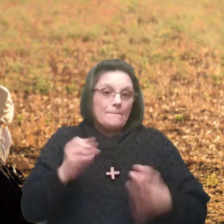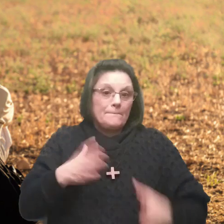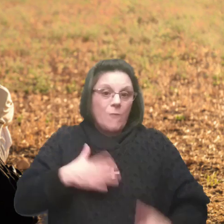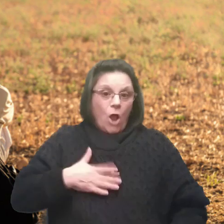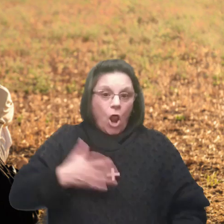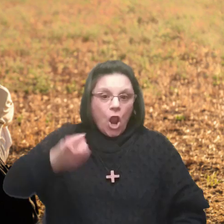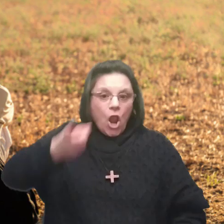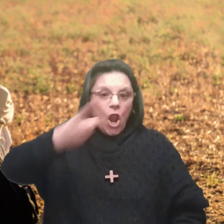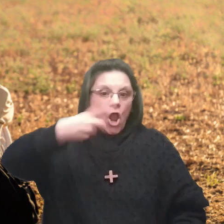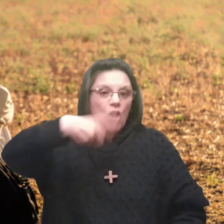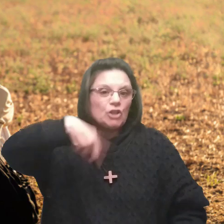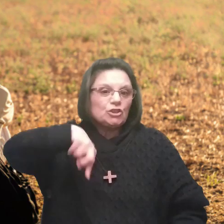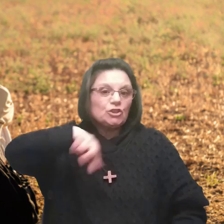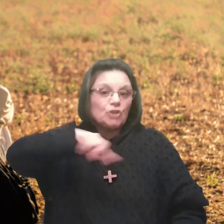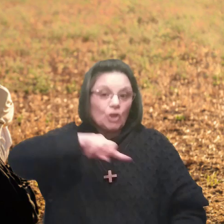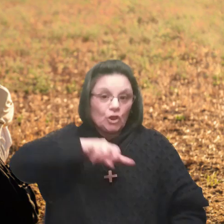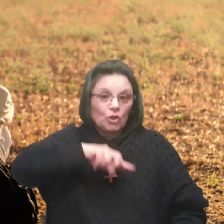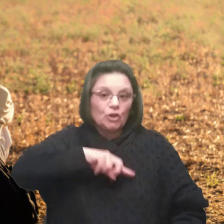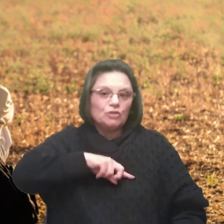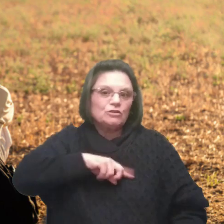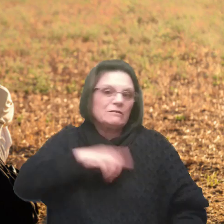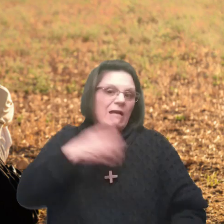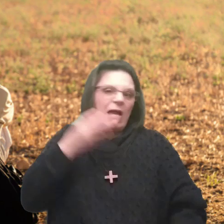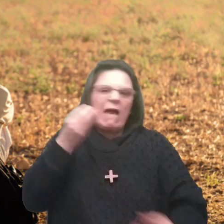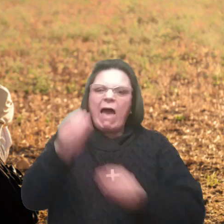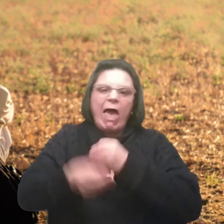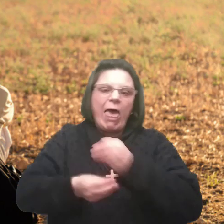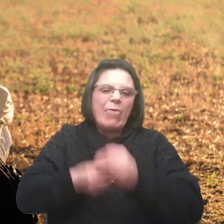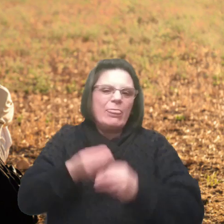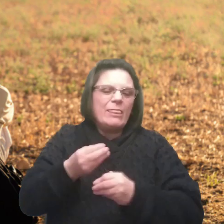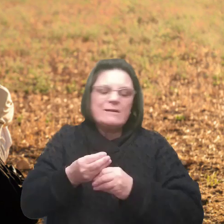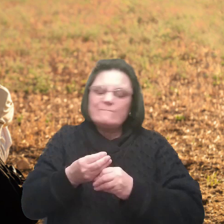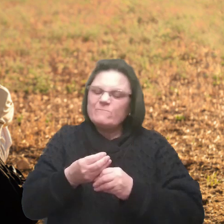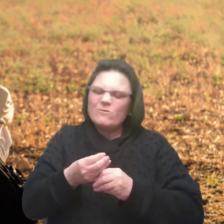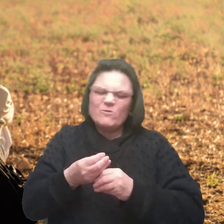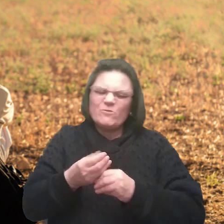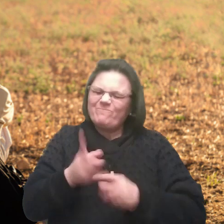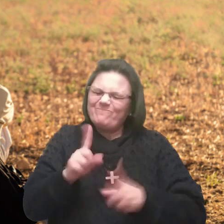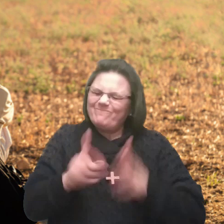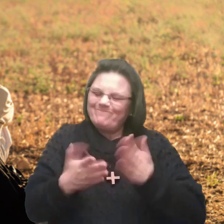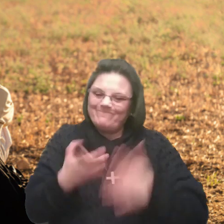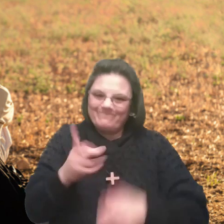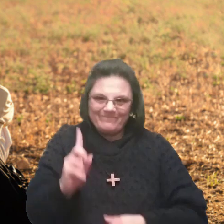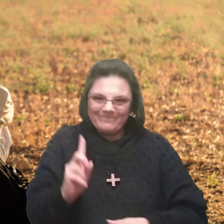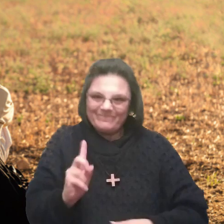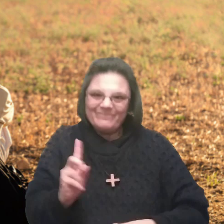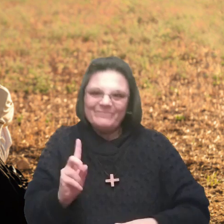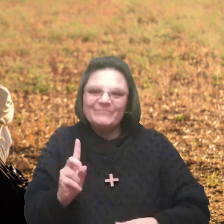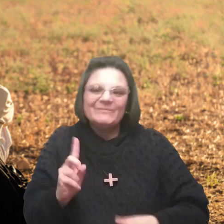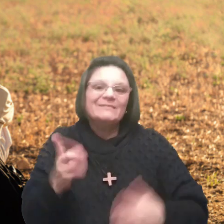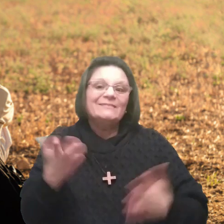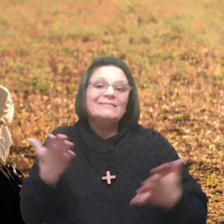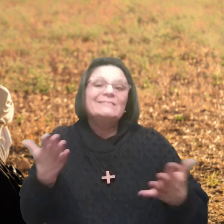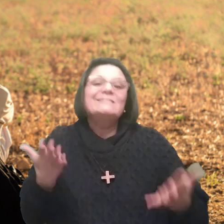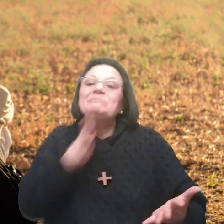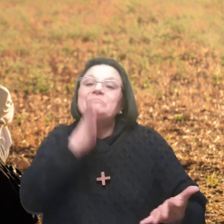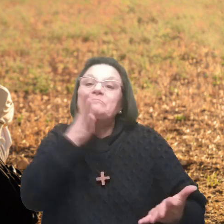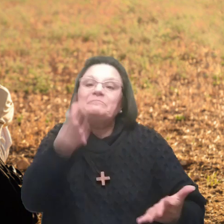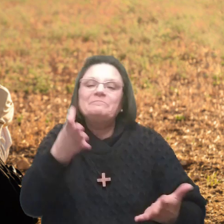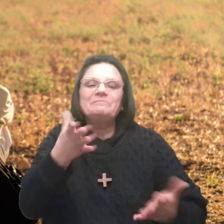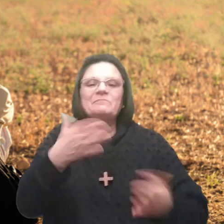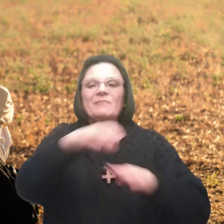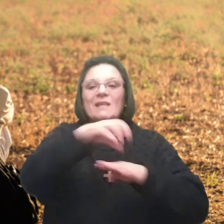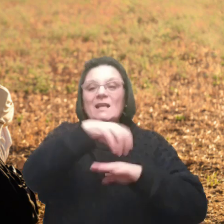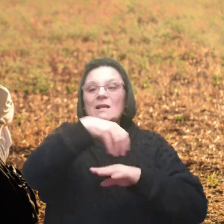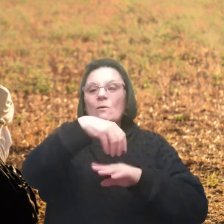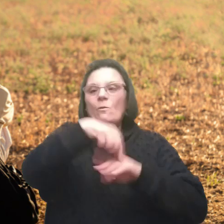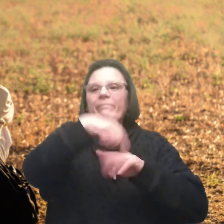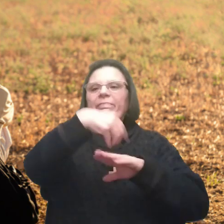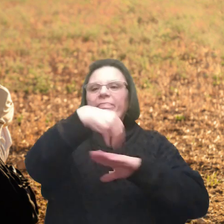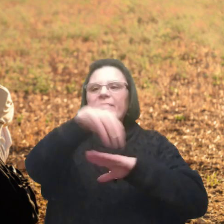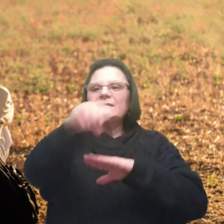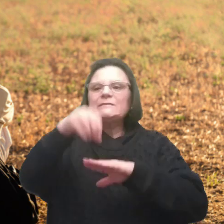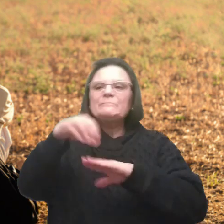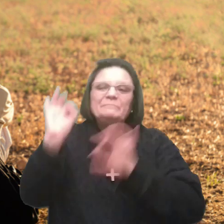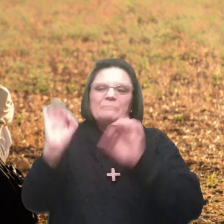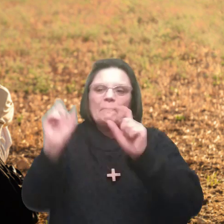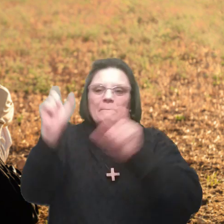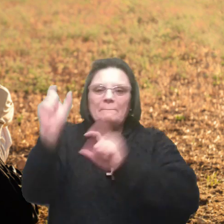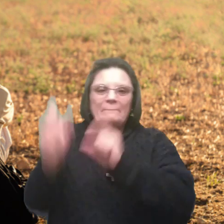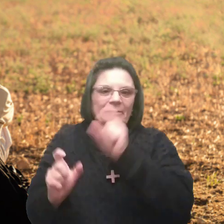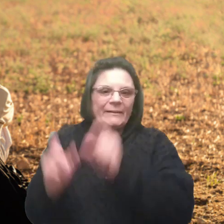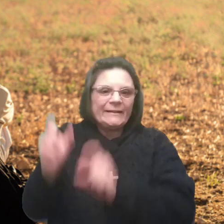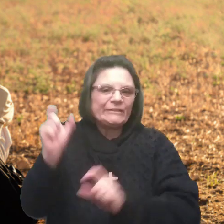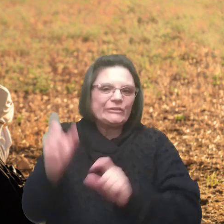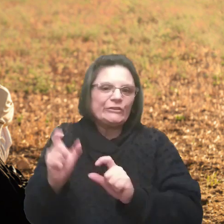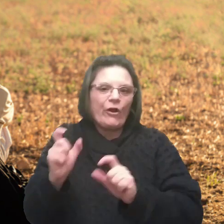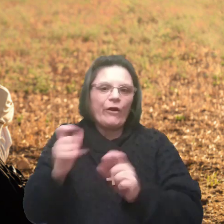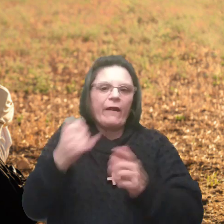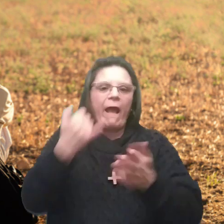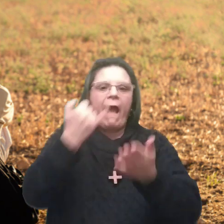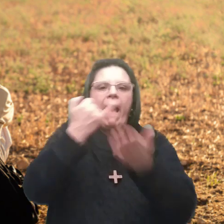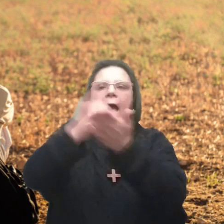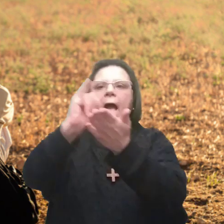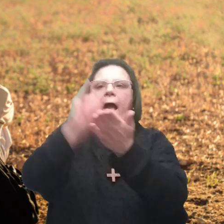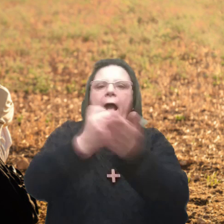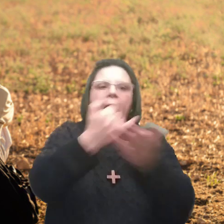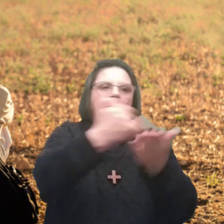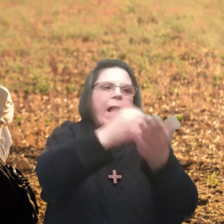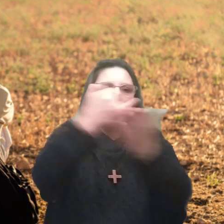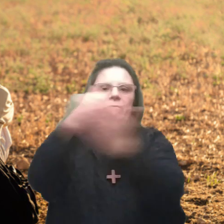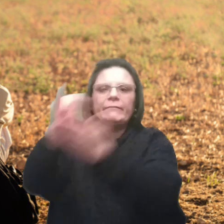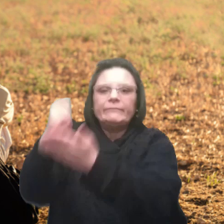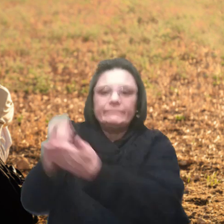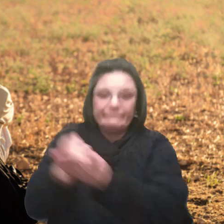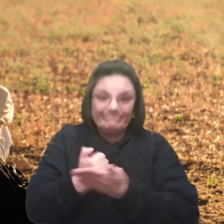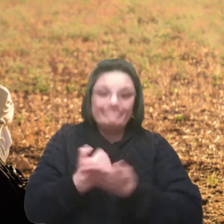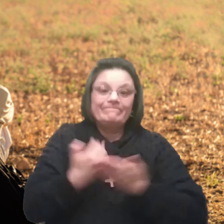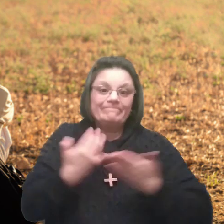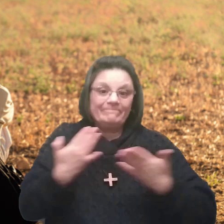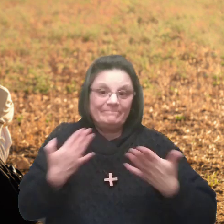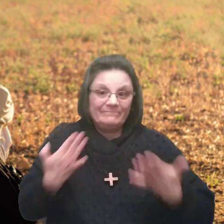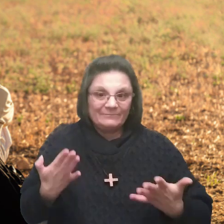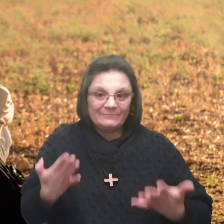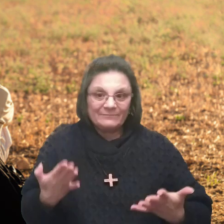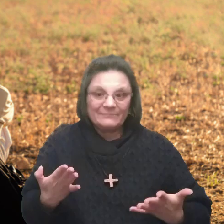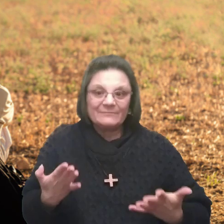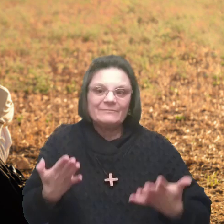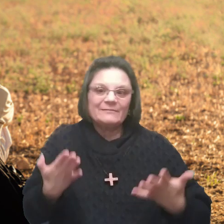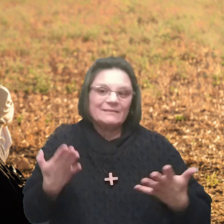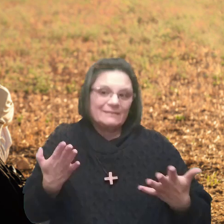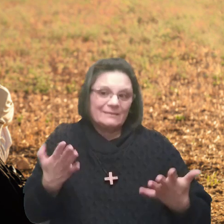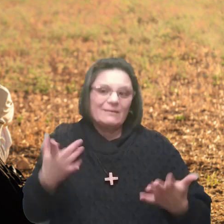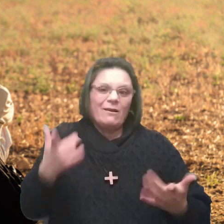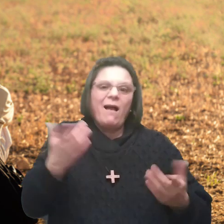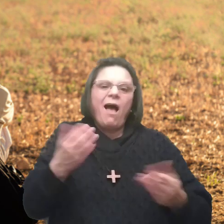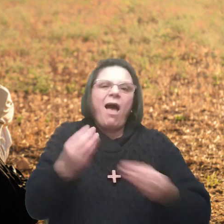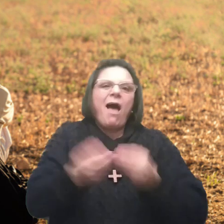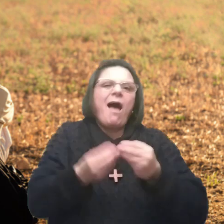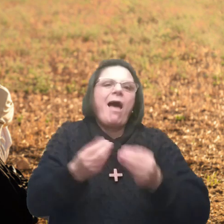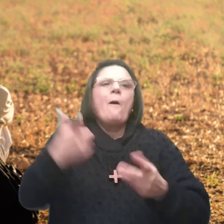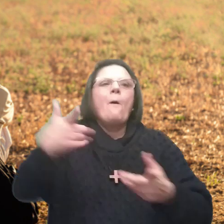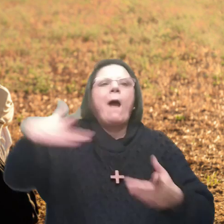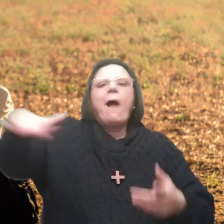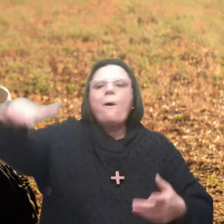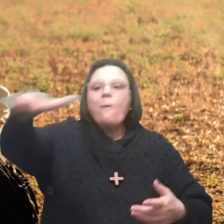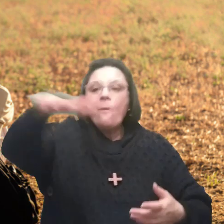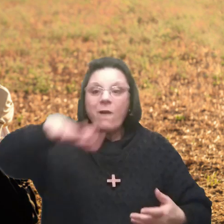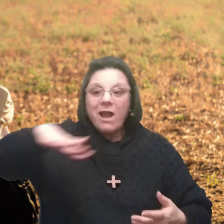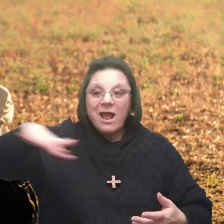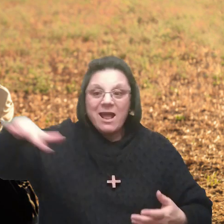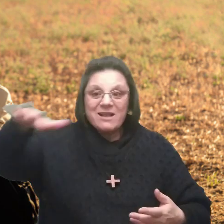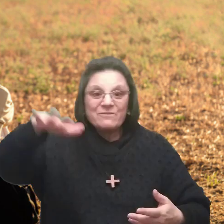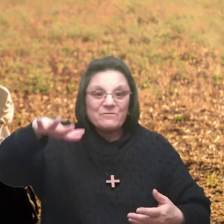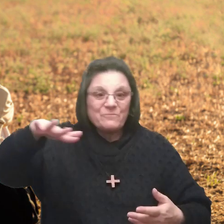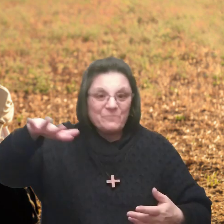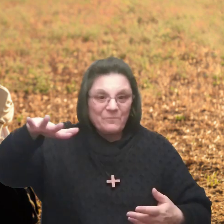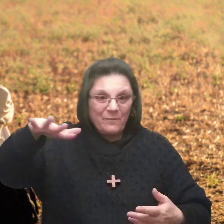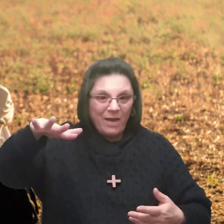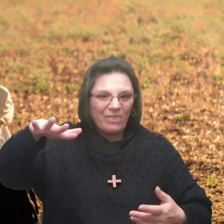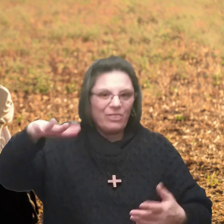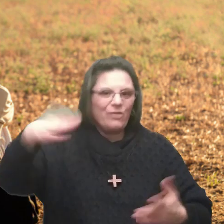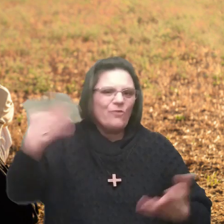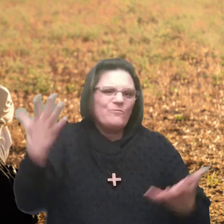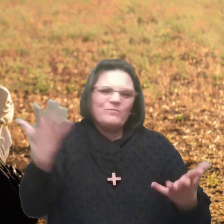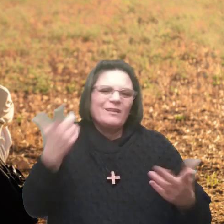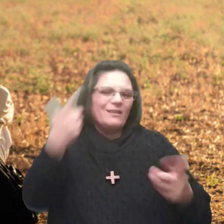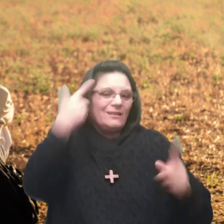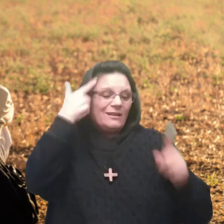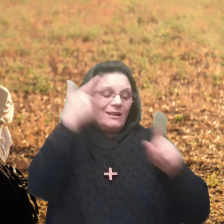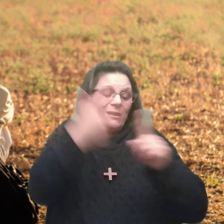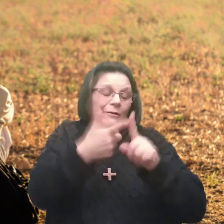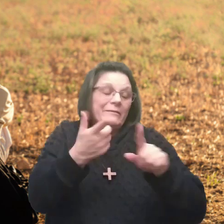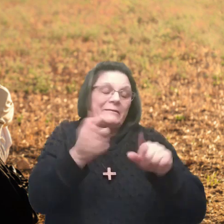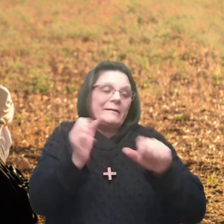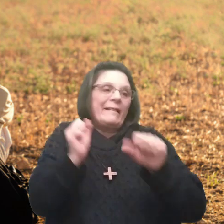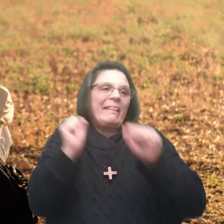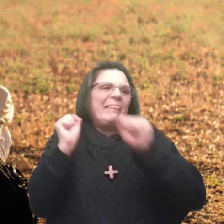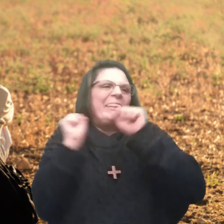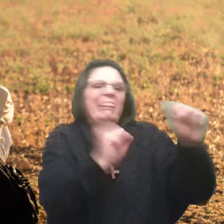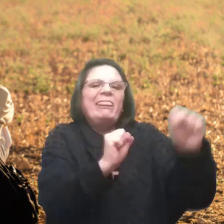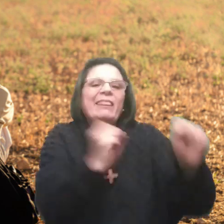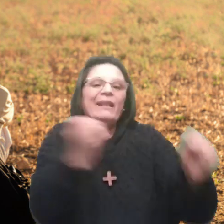Por nosotros, que hacemos injustamente distinción de personas, que clasificamos y ponemos al